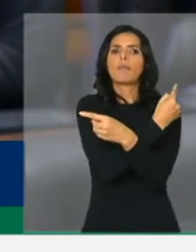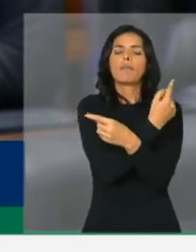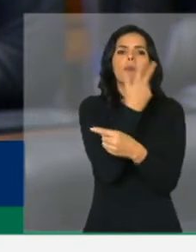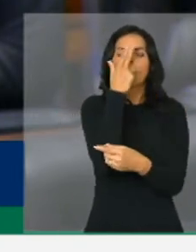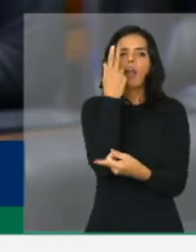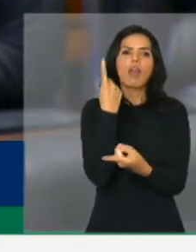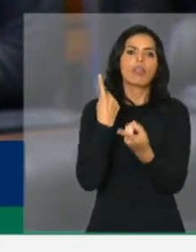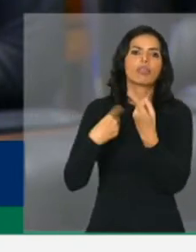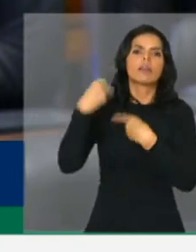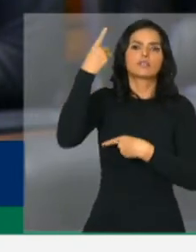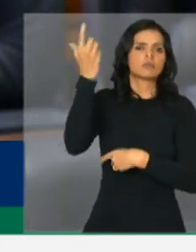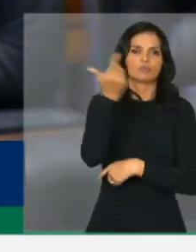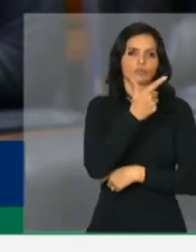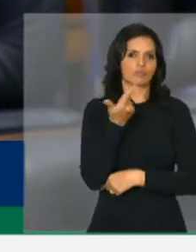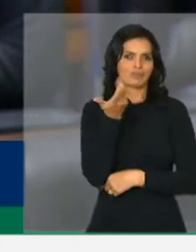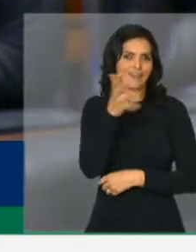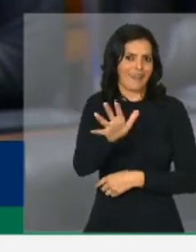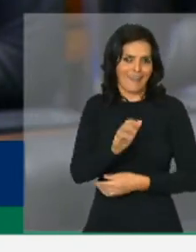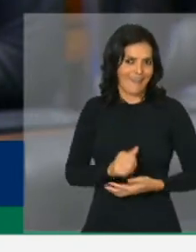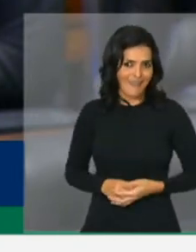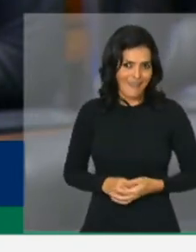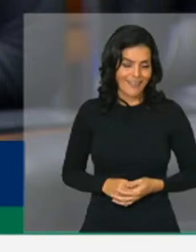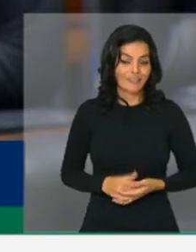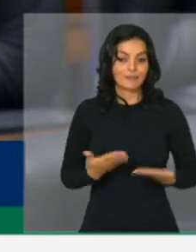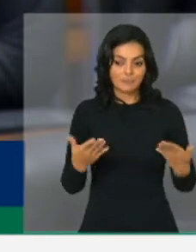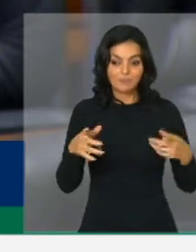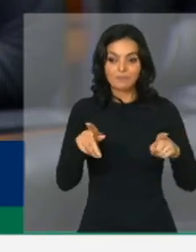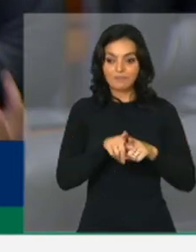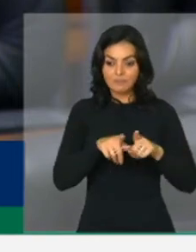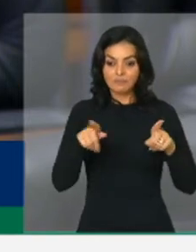INVIABILIZA QUE POSSAMOS INSTITUIR NOVOS FUNDOS. ENTÃO EM DEFESA JUSTAMENTE DO NORTE